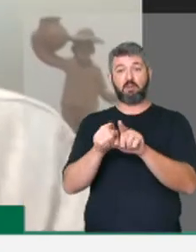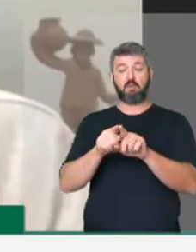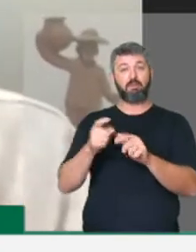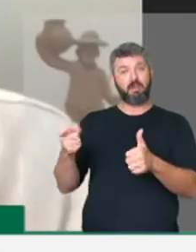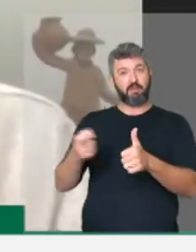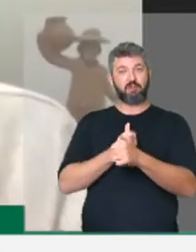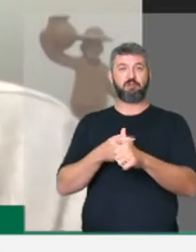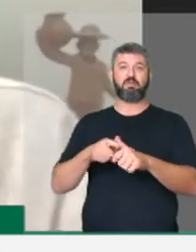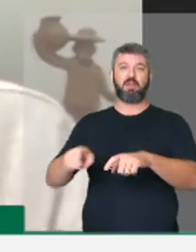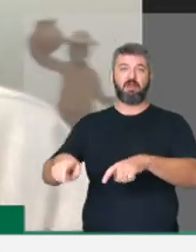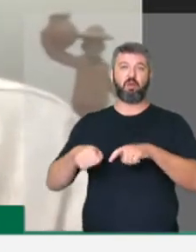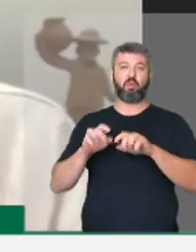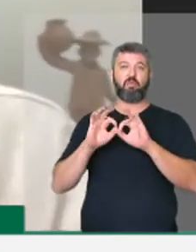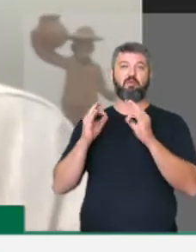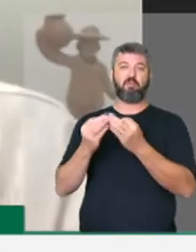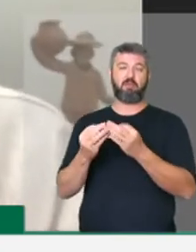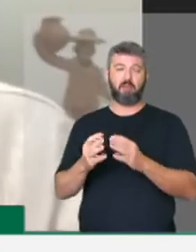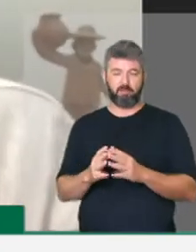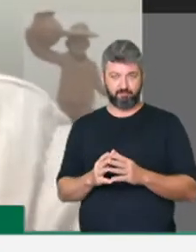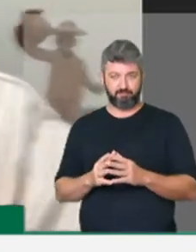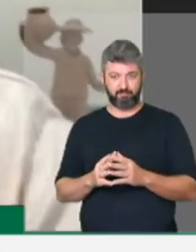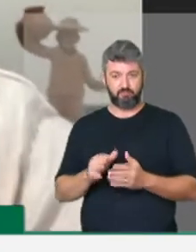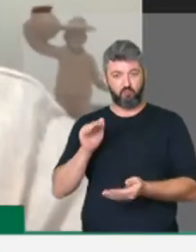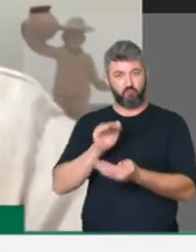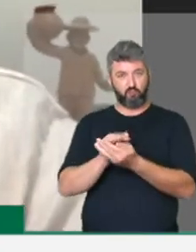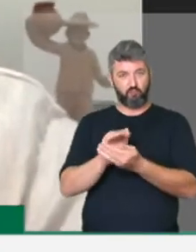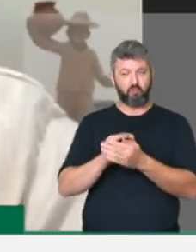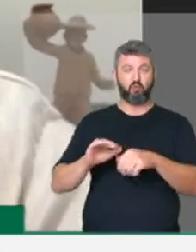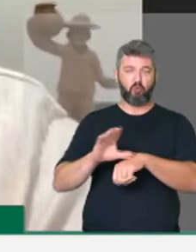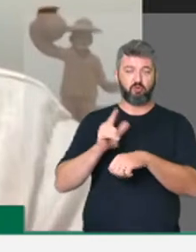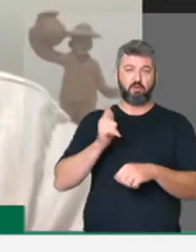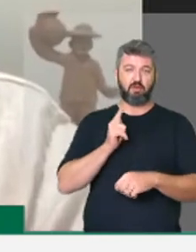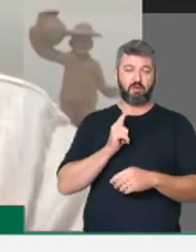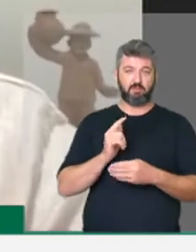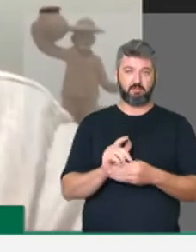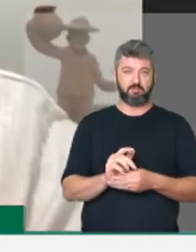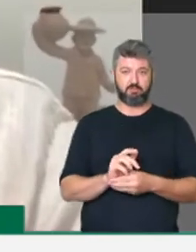[PRESIDENTE]: PARA ... PARA DISCUTIR A FAVOR,